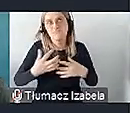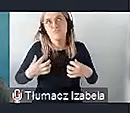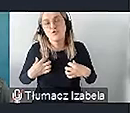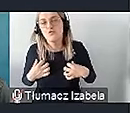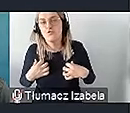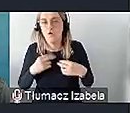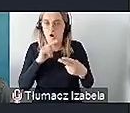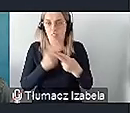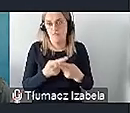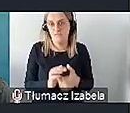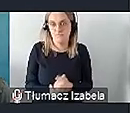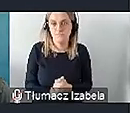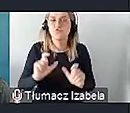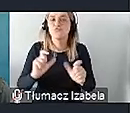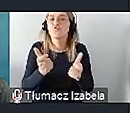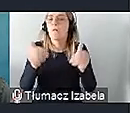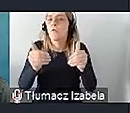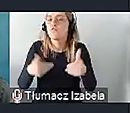Co nam może dać rysowanie?